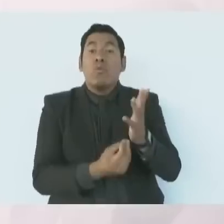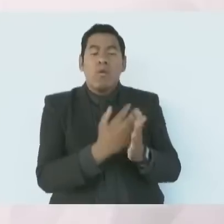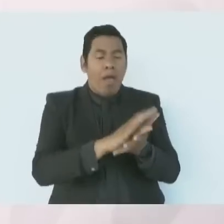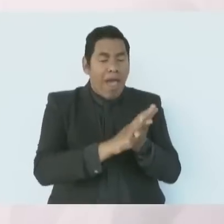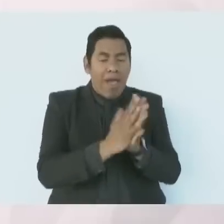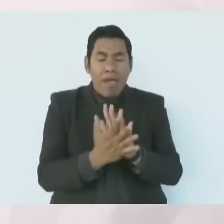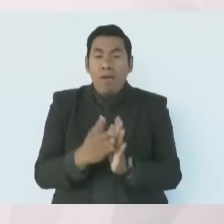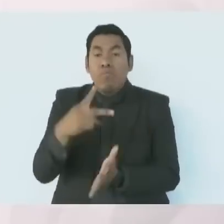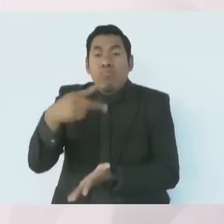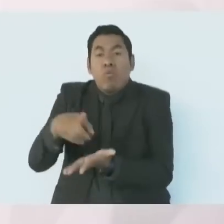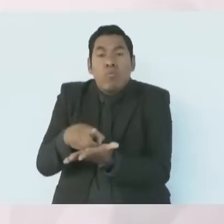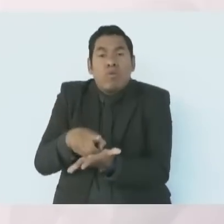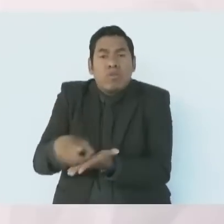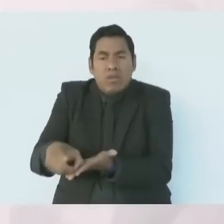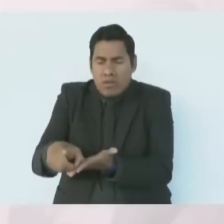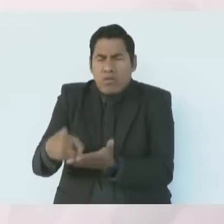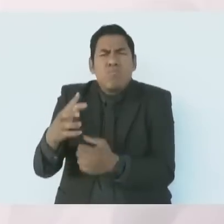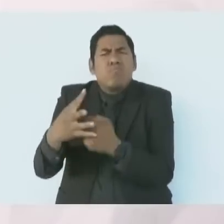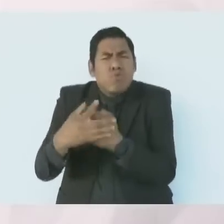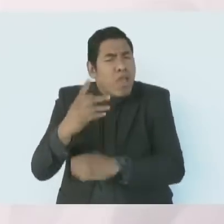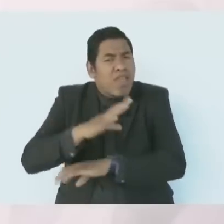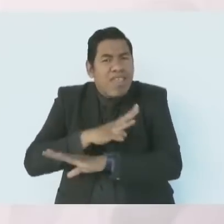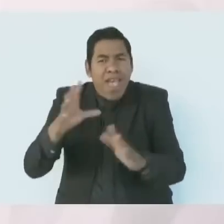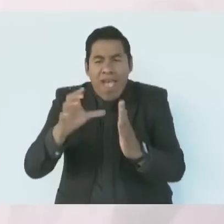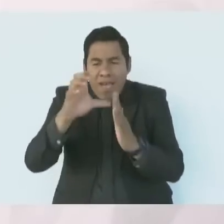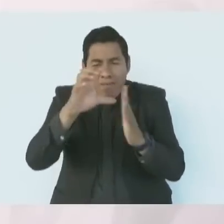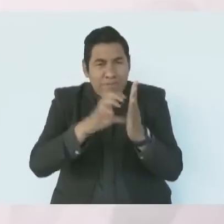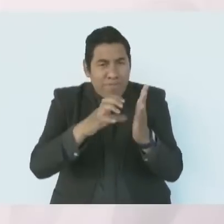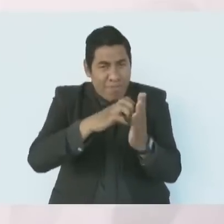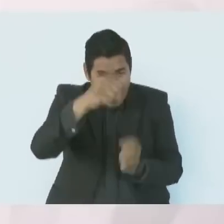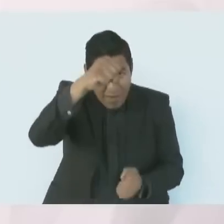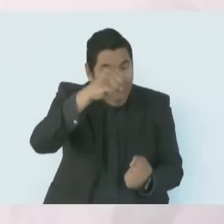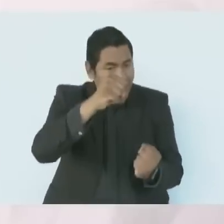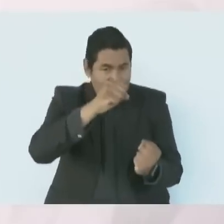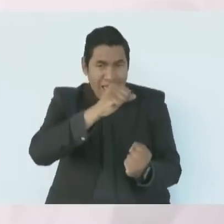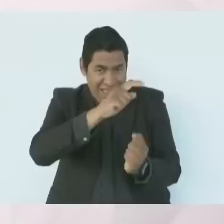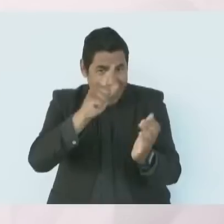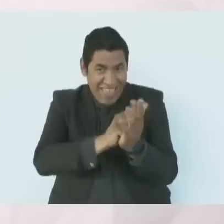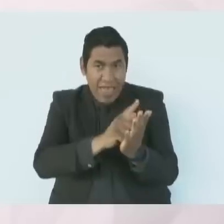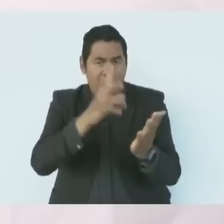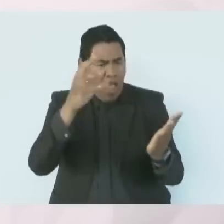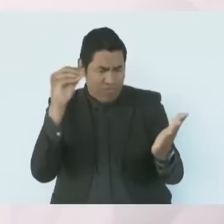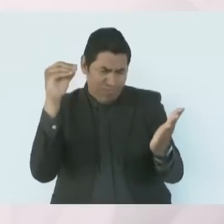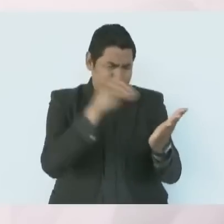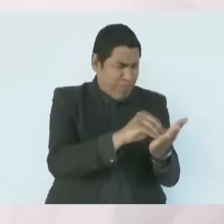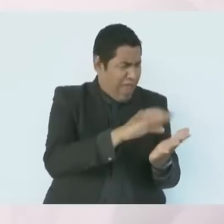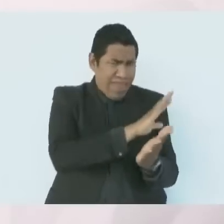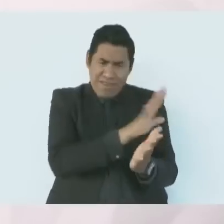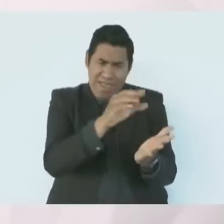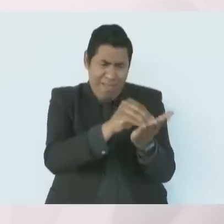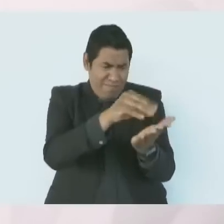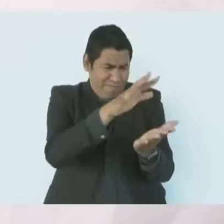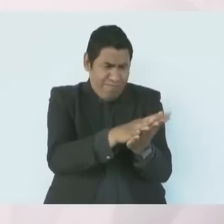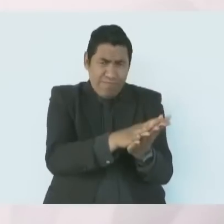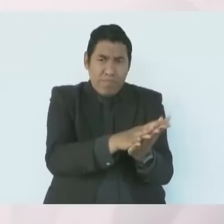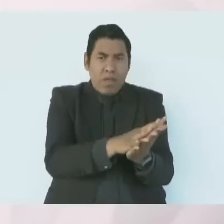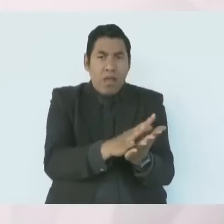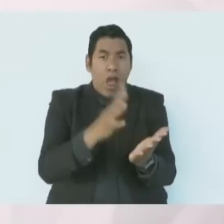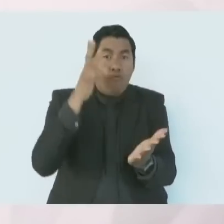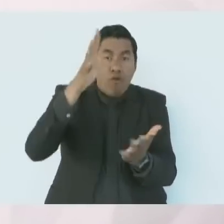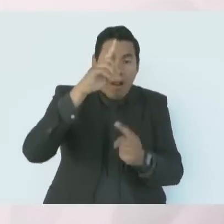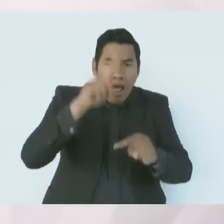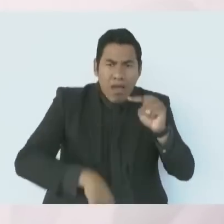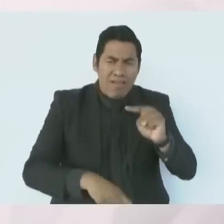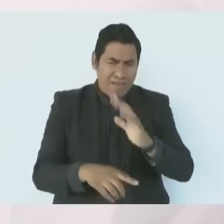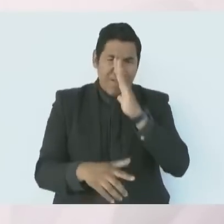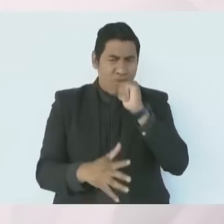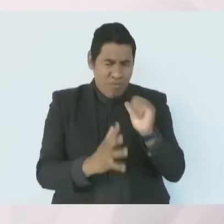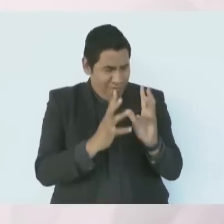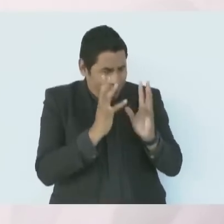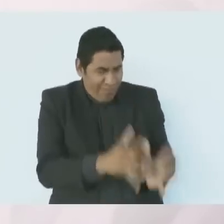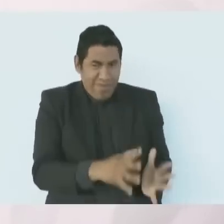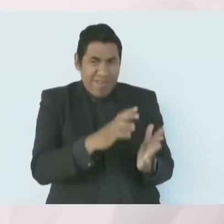porque están escritos en la Constitución de la república